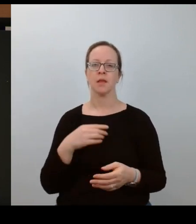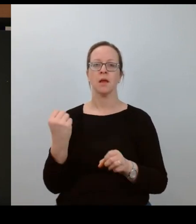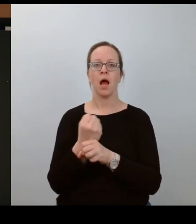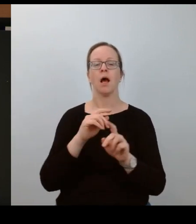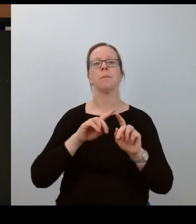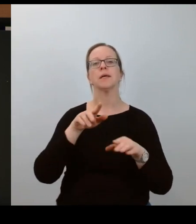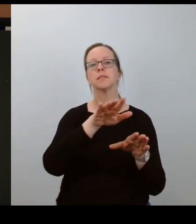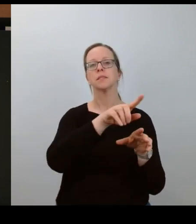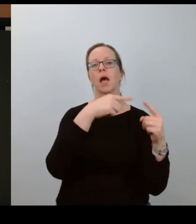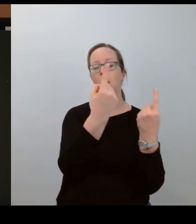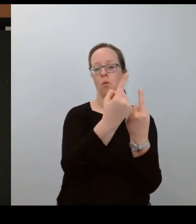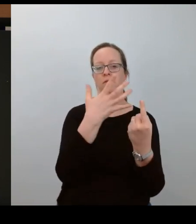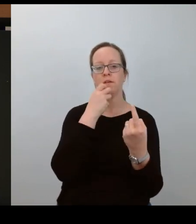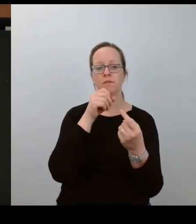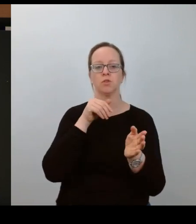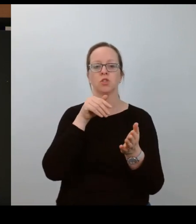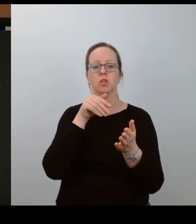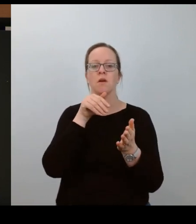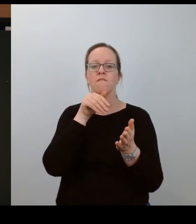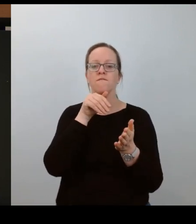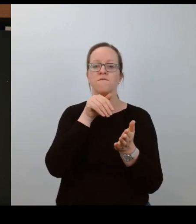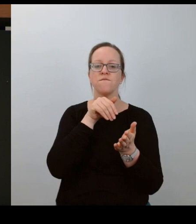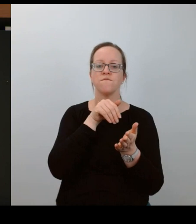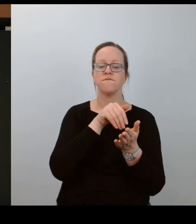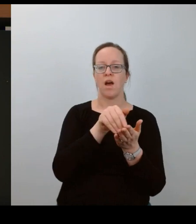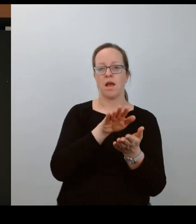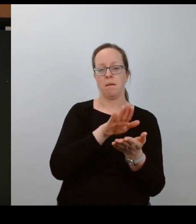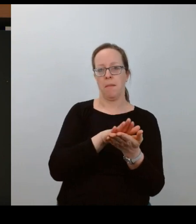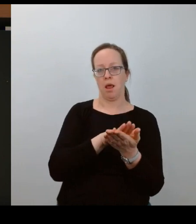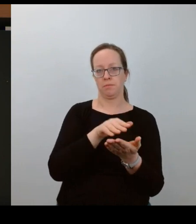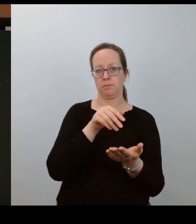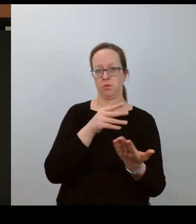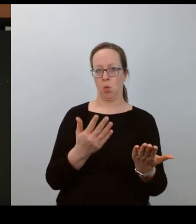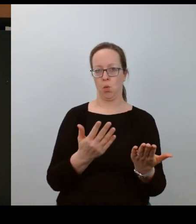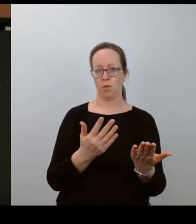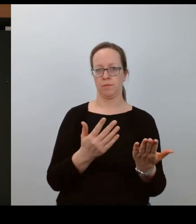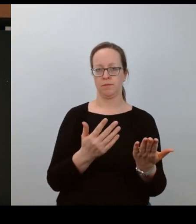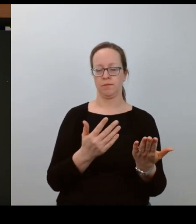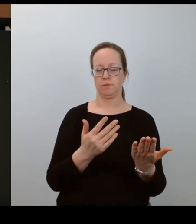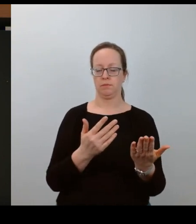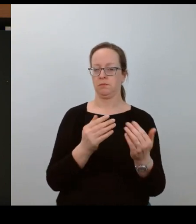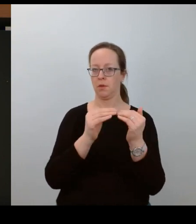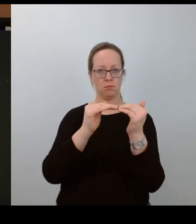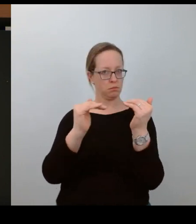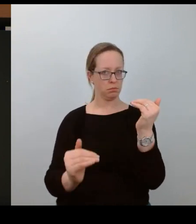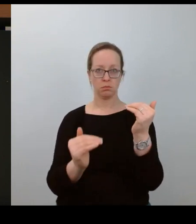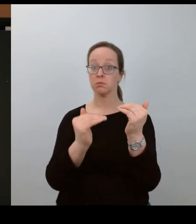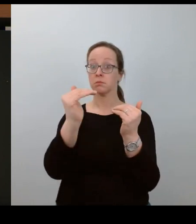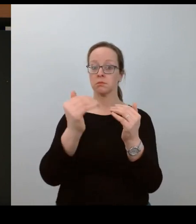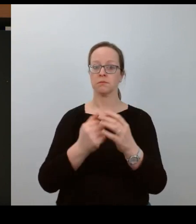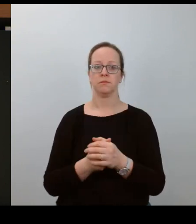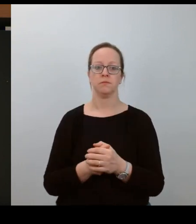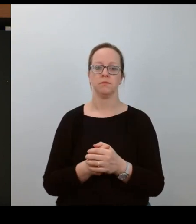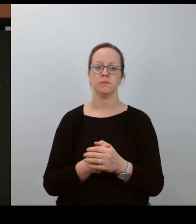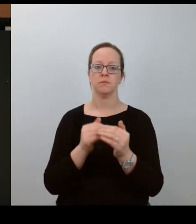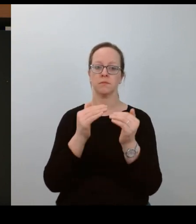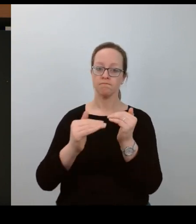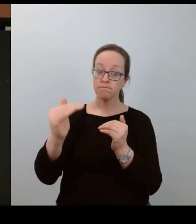sozialverträglich gestaltet werden. Wir wollen, dass Transparenz herrscht bei Erschl, Herrichtungen und Vergabe und, nicht zuletzt, dass die